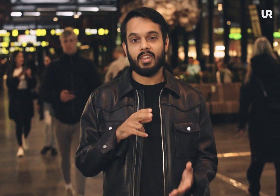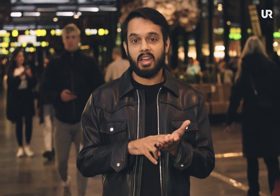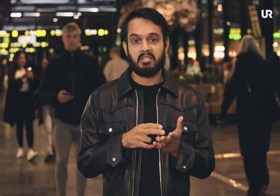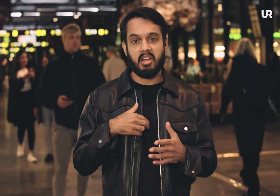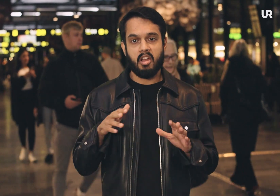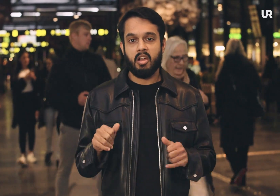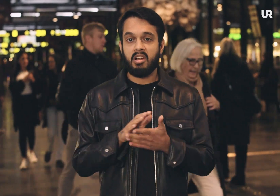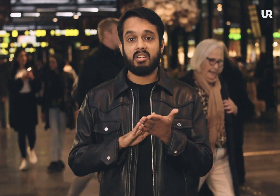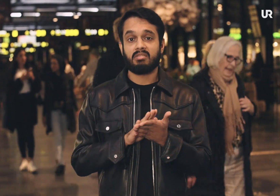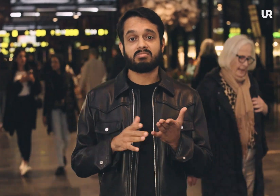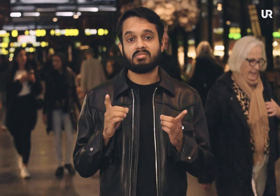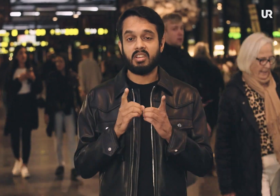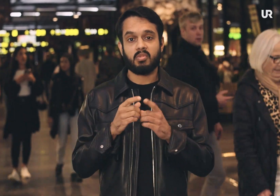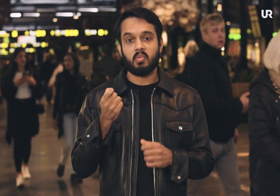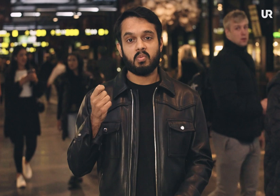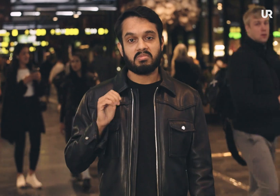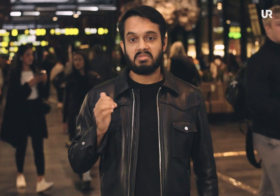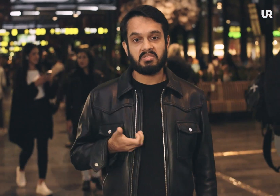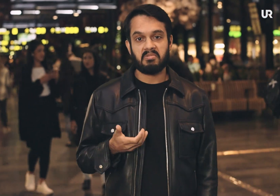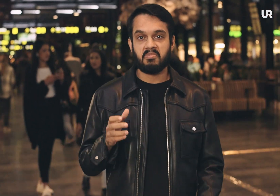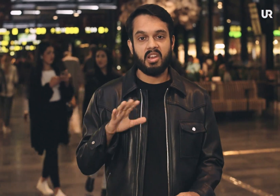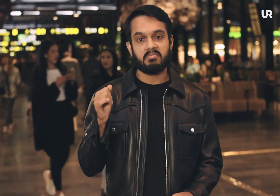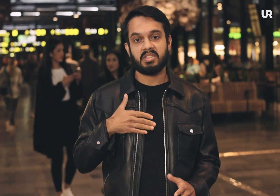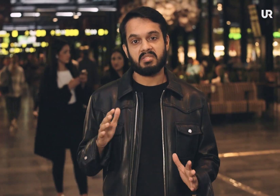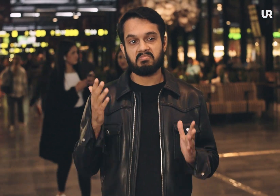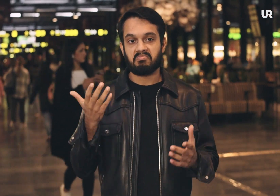Ärligt talat så har jag aldrig dejtat någon tjej i hela mitt liv.